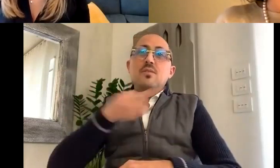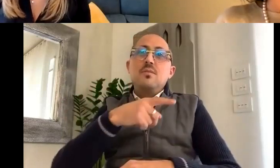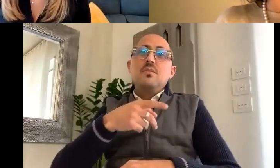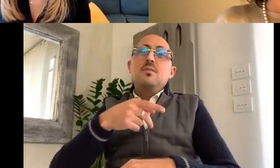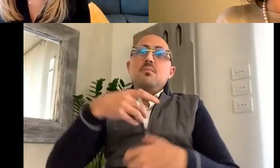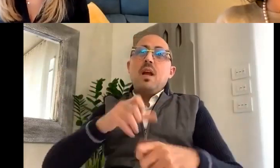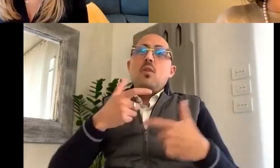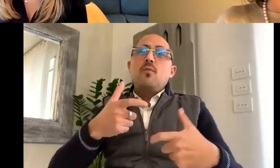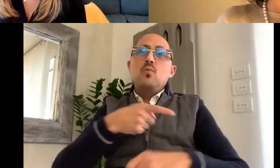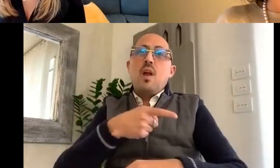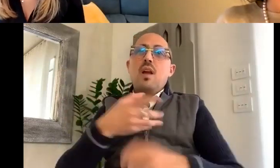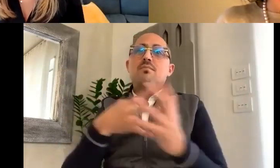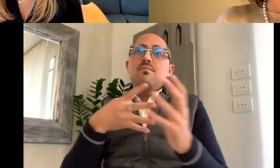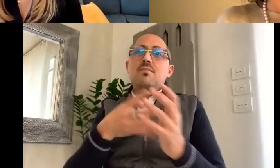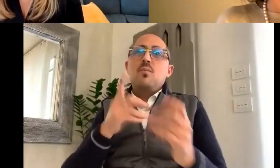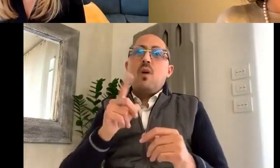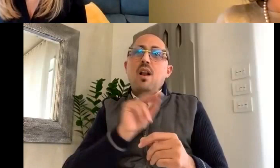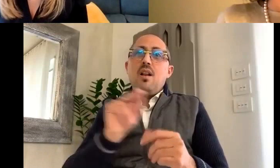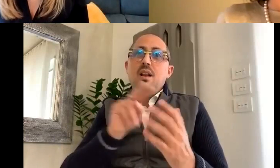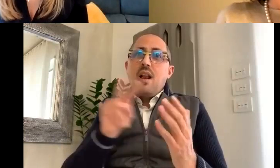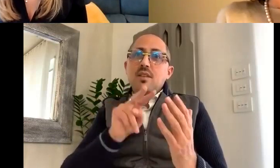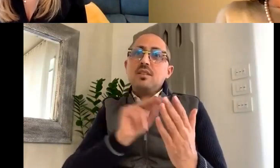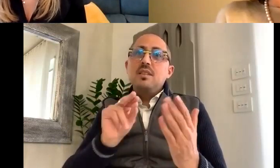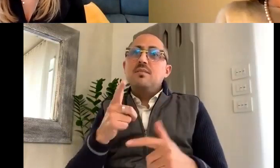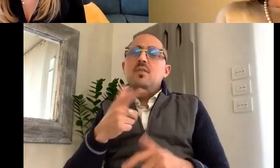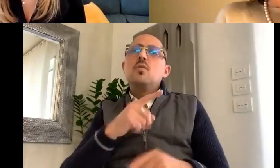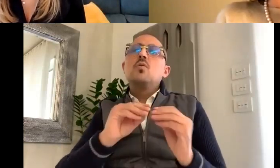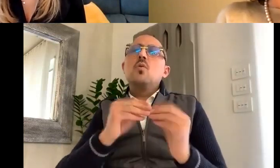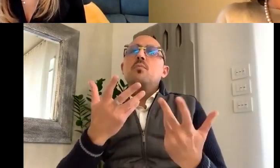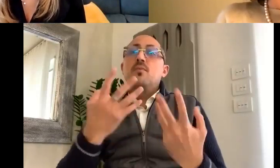e scrivere la lingua italiana e ci sono persone meno fortunate che non riescono